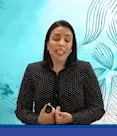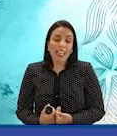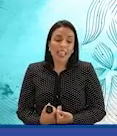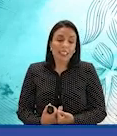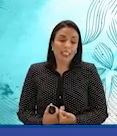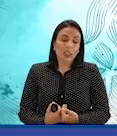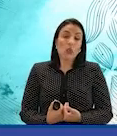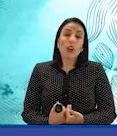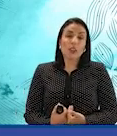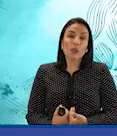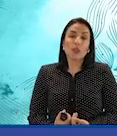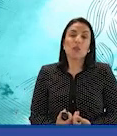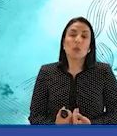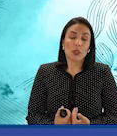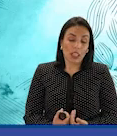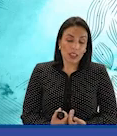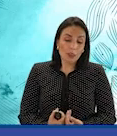que es un reto importante,